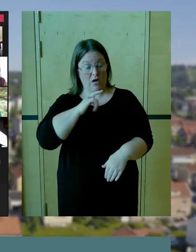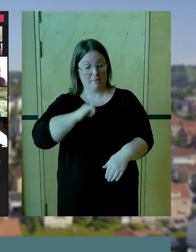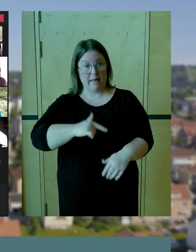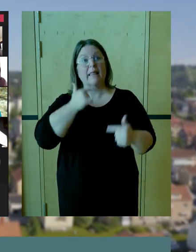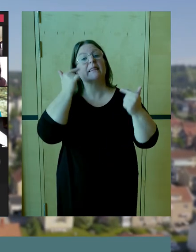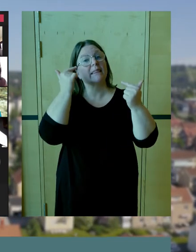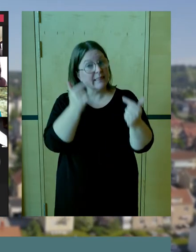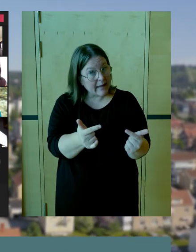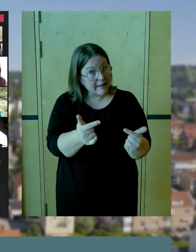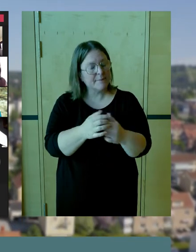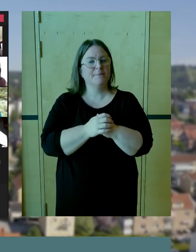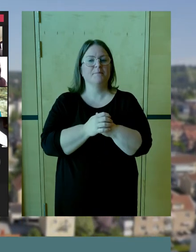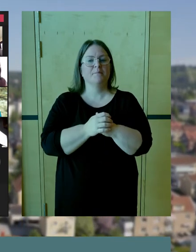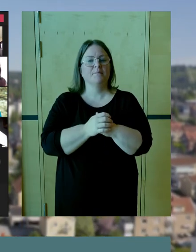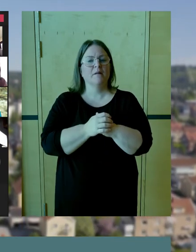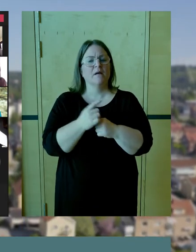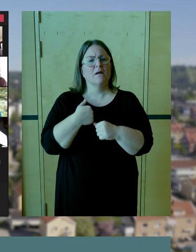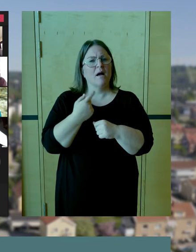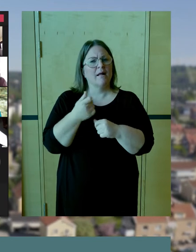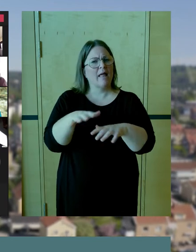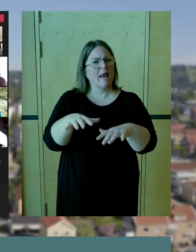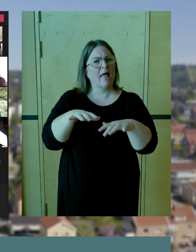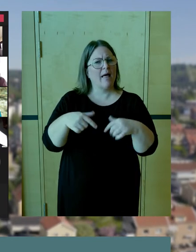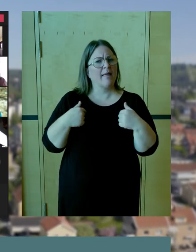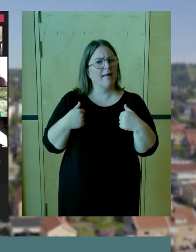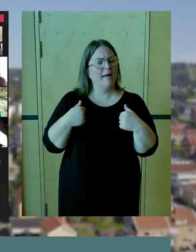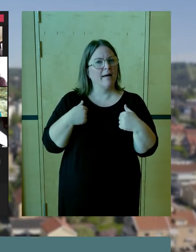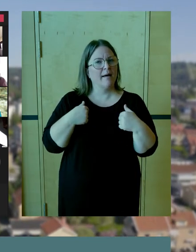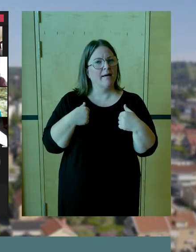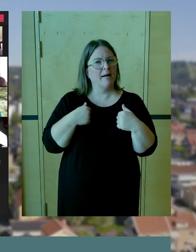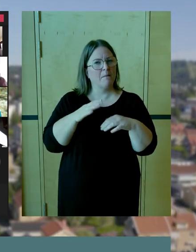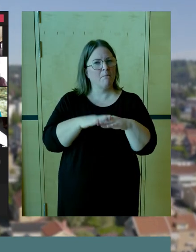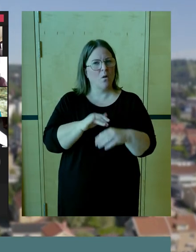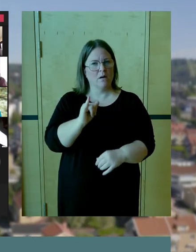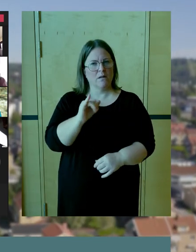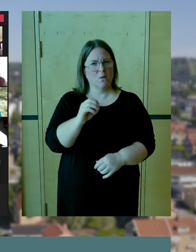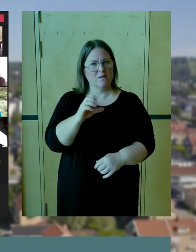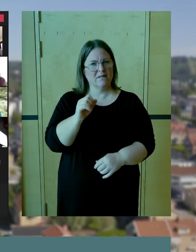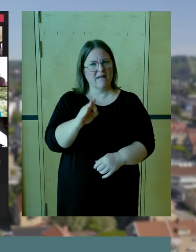Sen reagerar jag lite på en lite på Josefs Sally regering